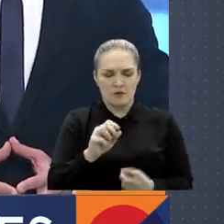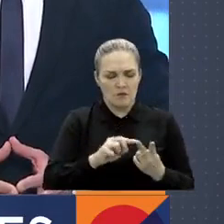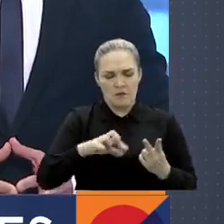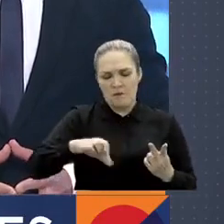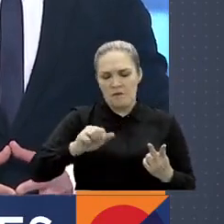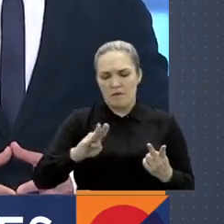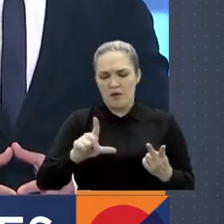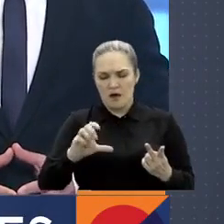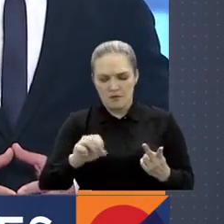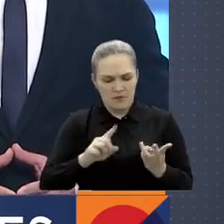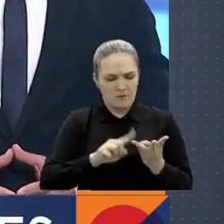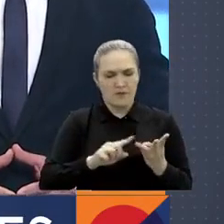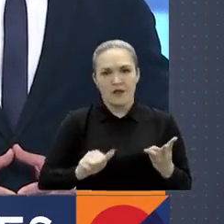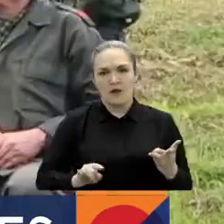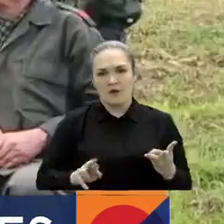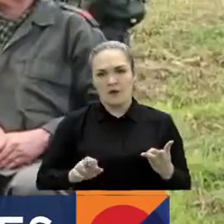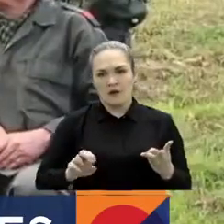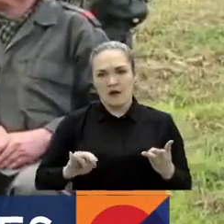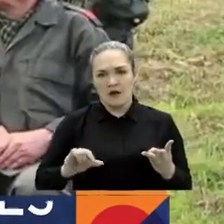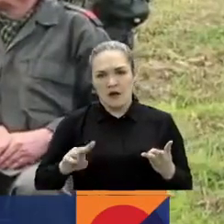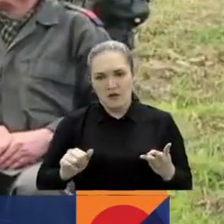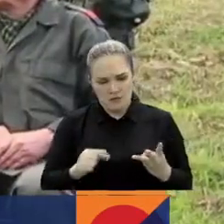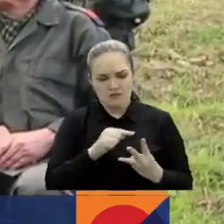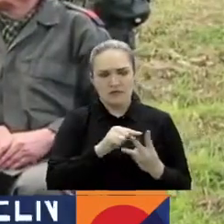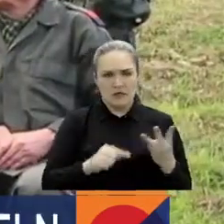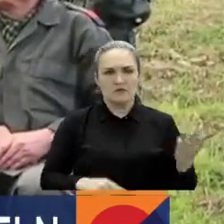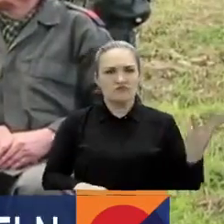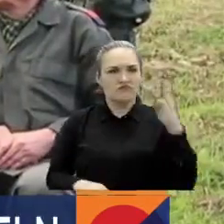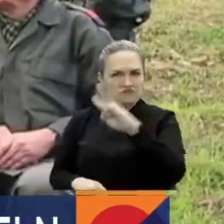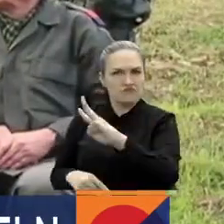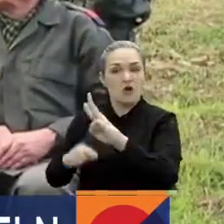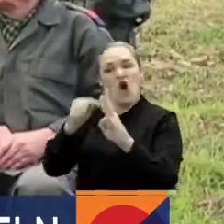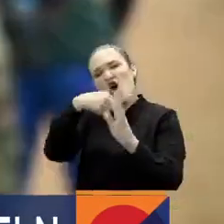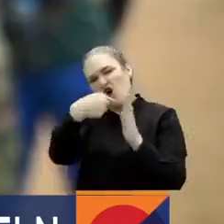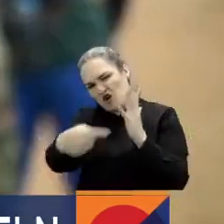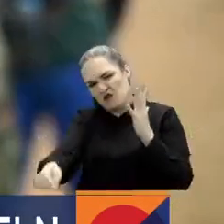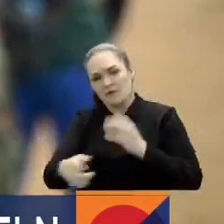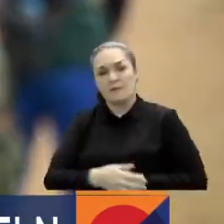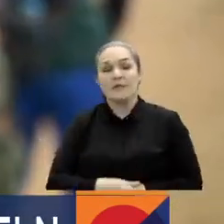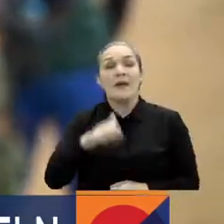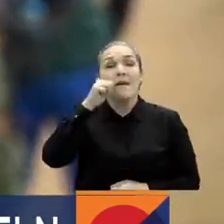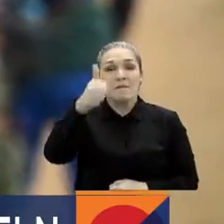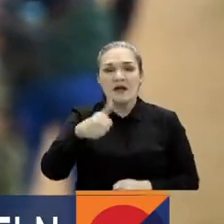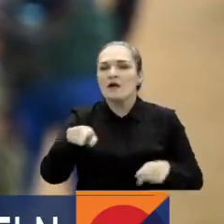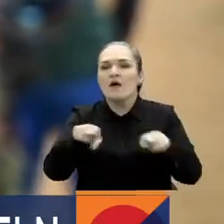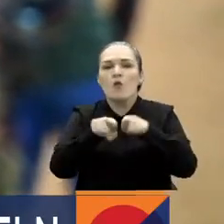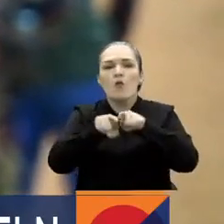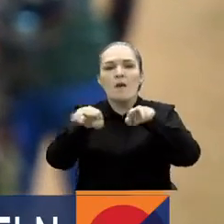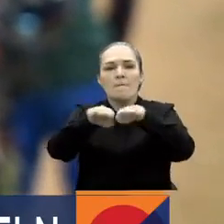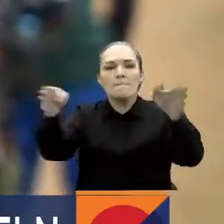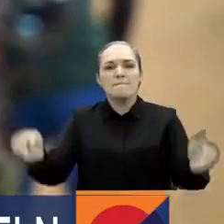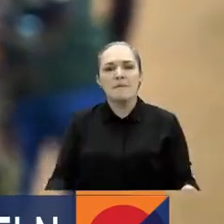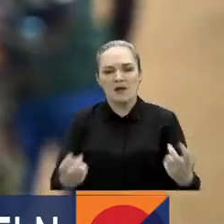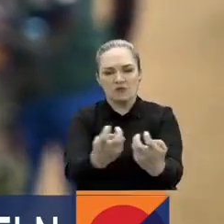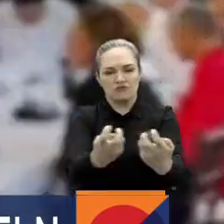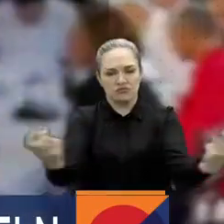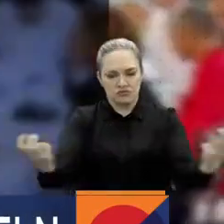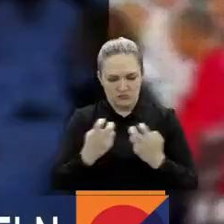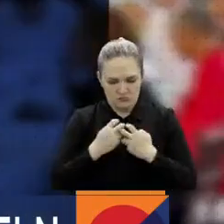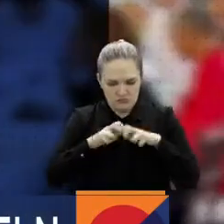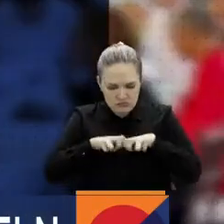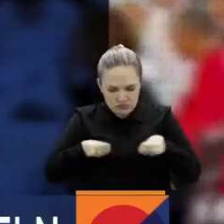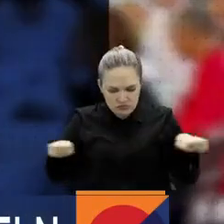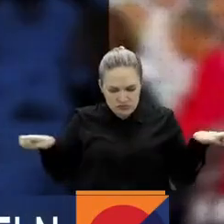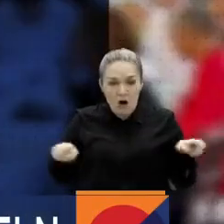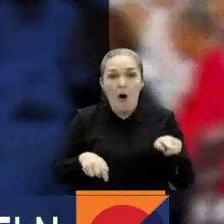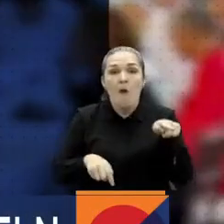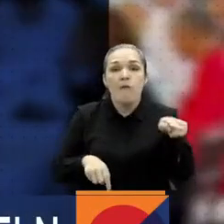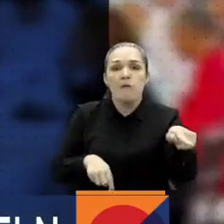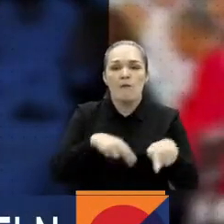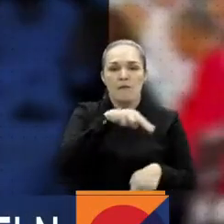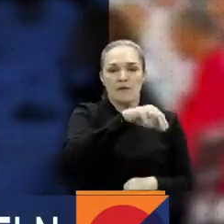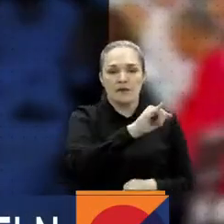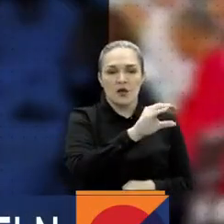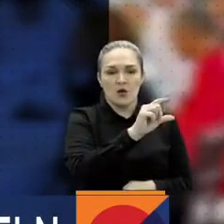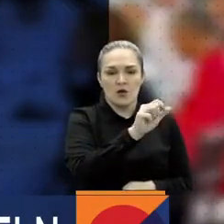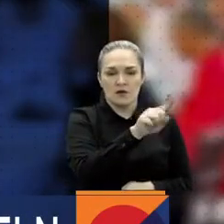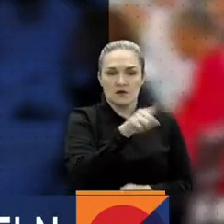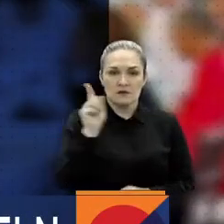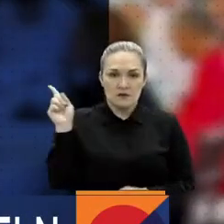ESTARá EN TAL EN LA MESA DE